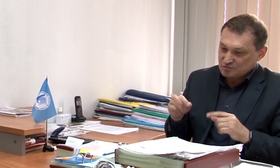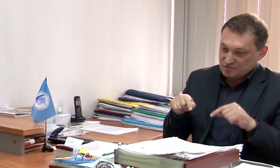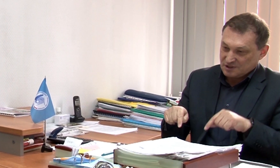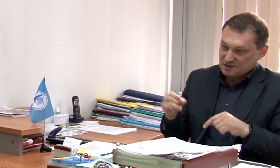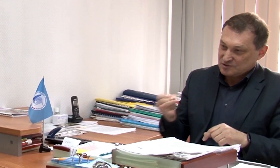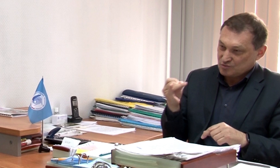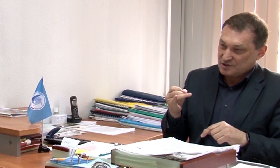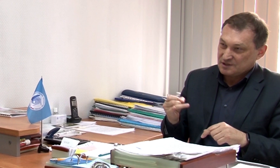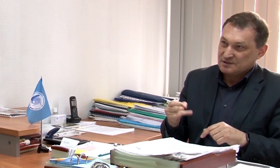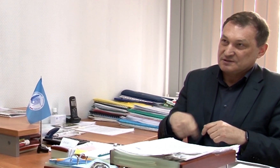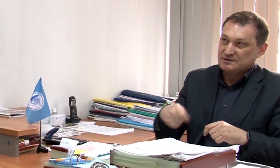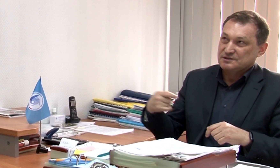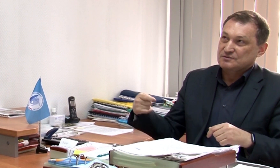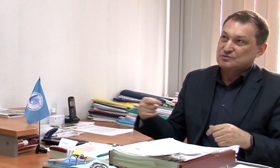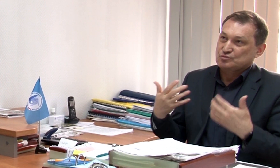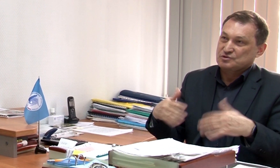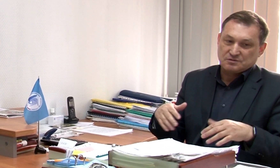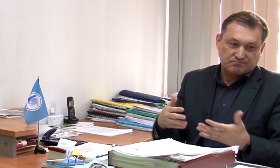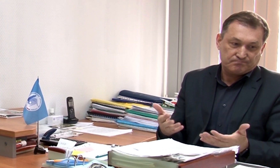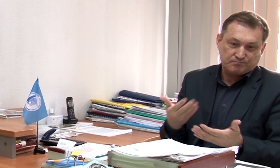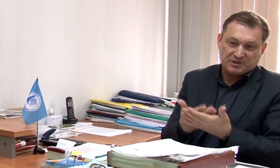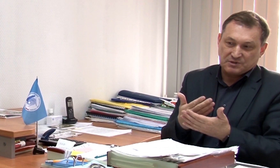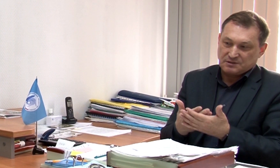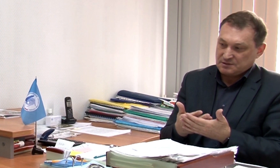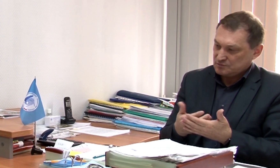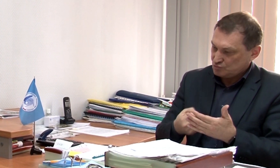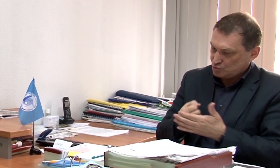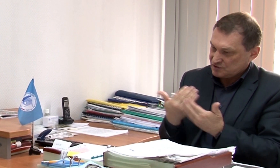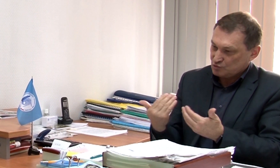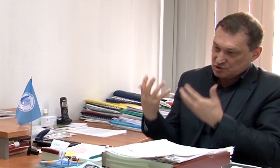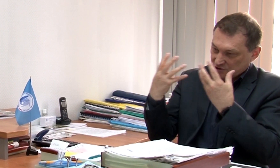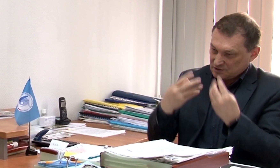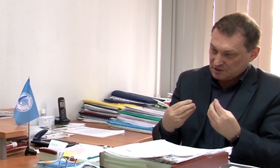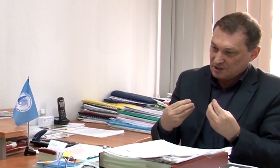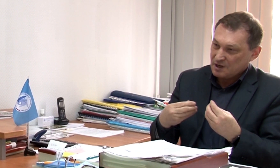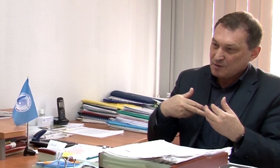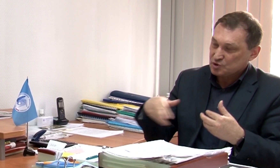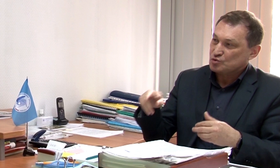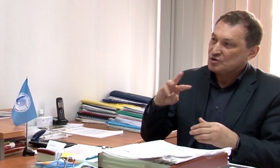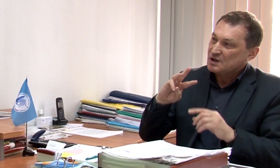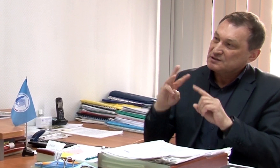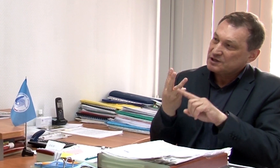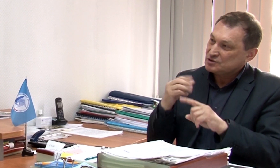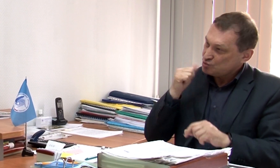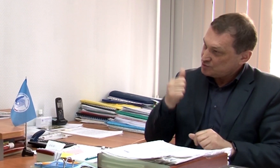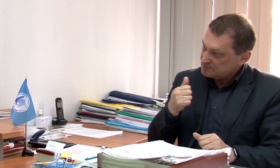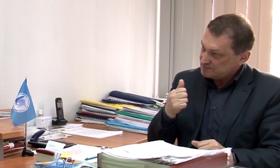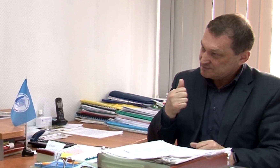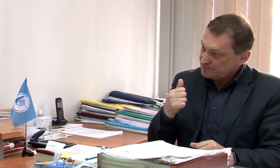потому что эта история длилась уже, примерно... если считать до сегодняшнего дня, то пошёл третий год.